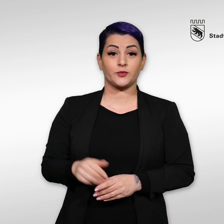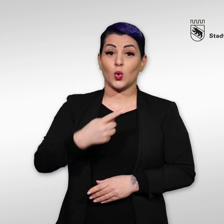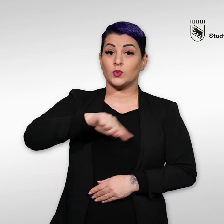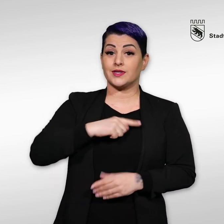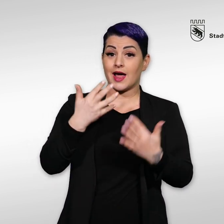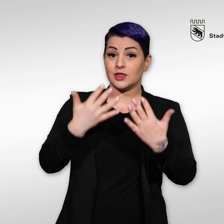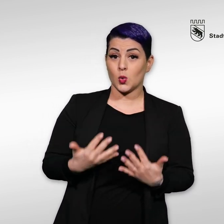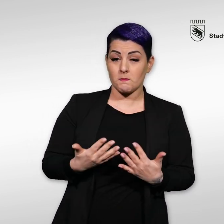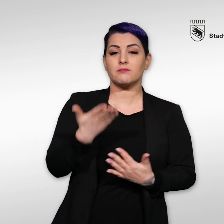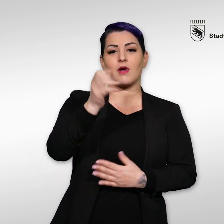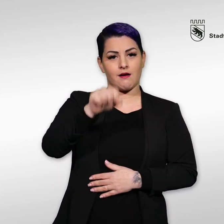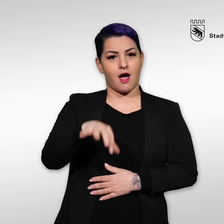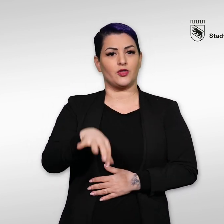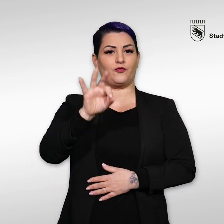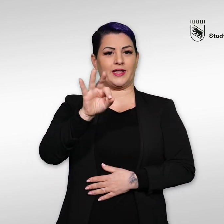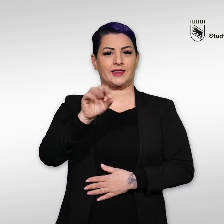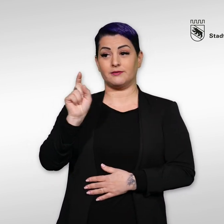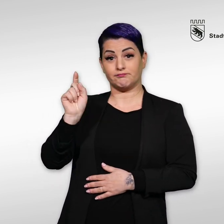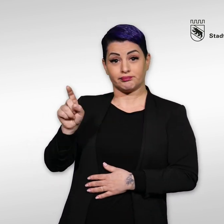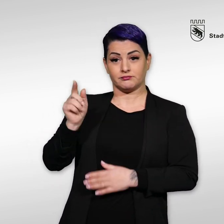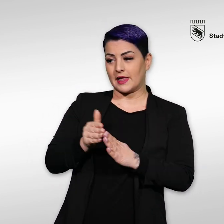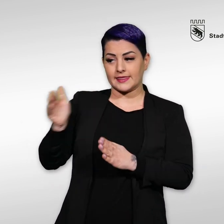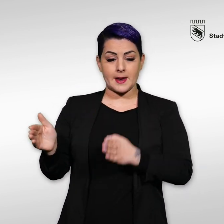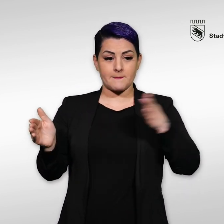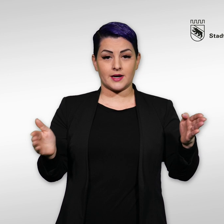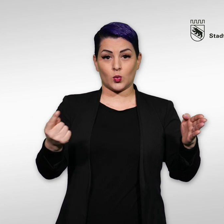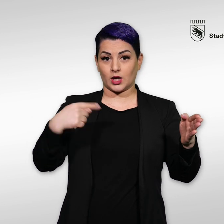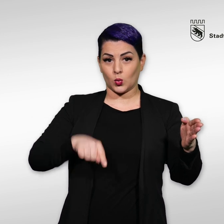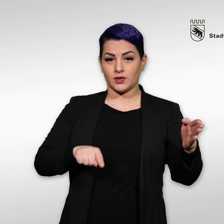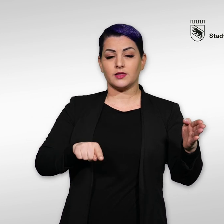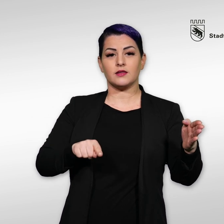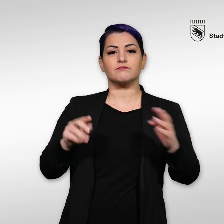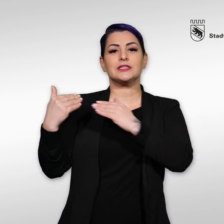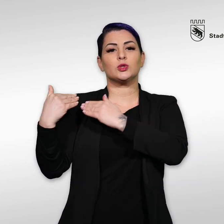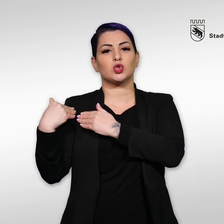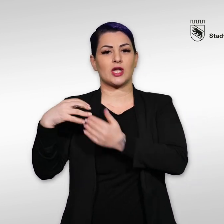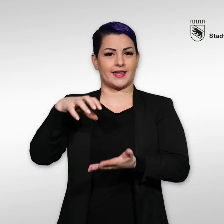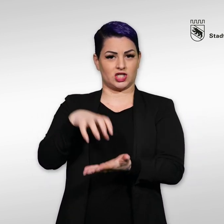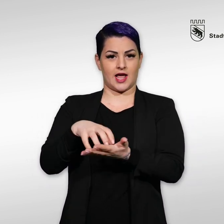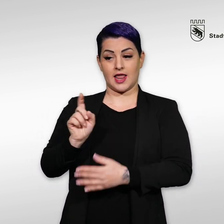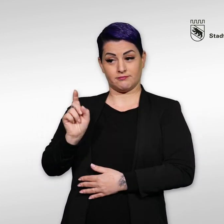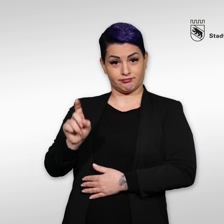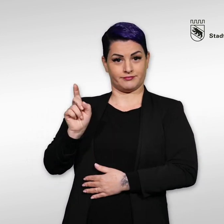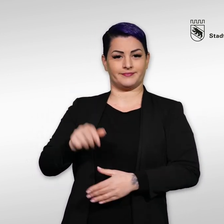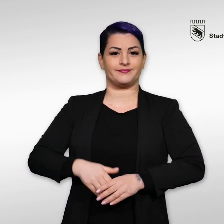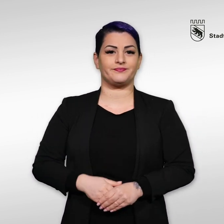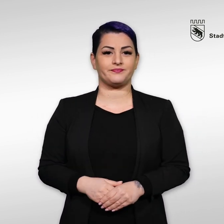Sie finden unsere Nummer in der Box «Zuständige Stelle» neben oder unter diesen Videos.